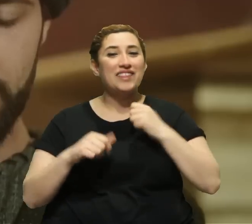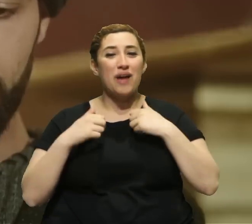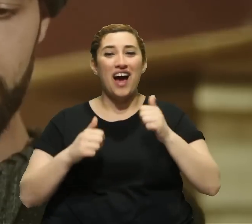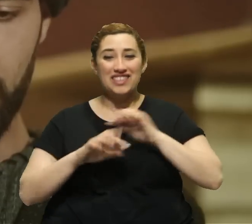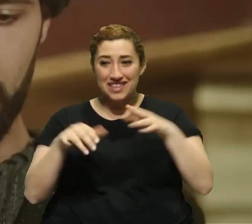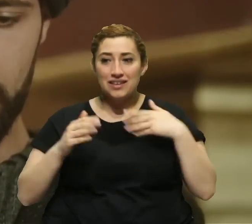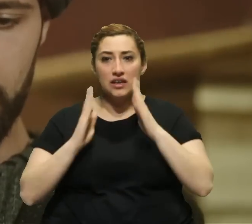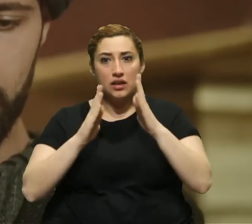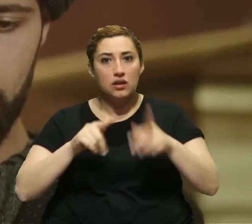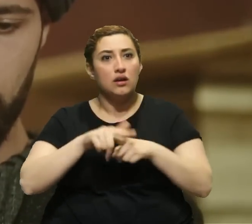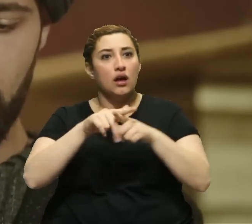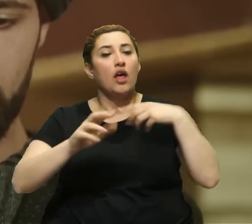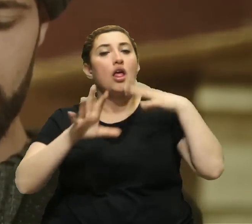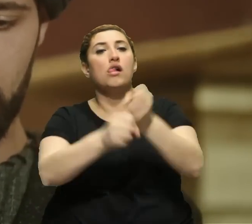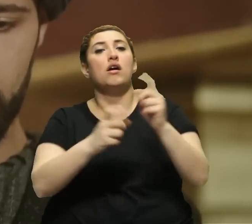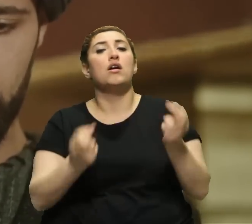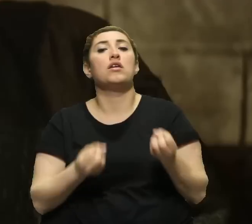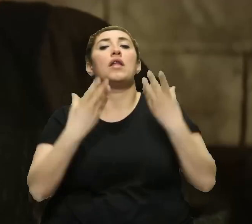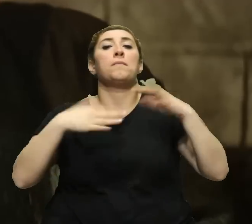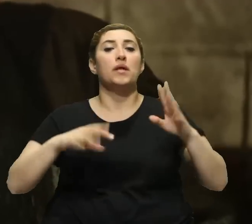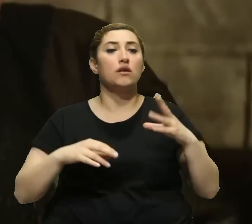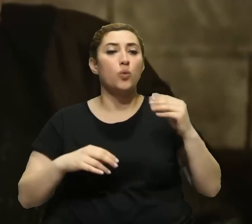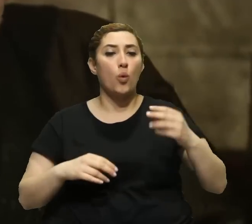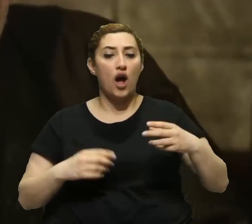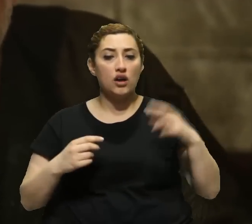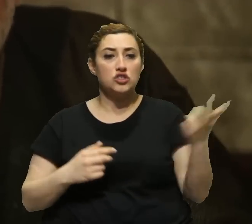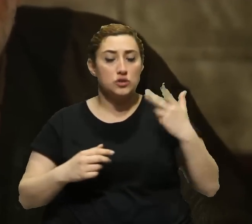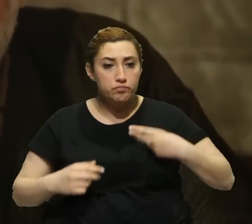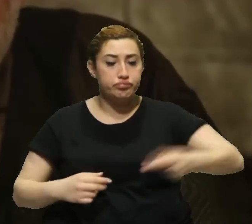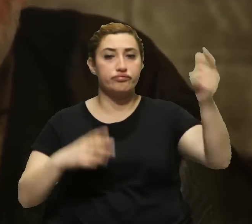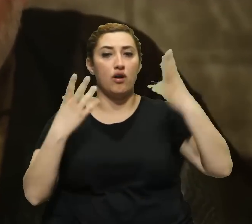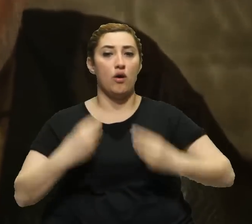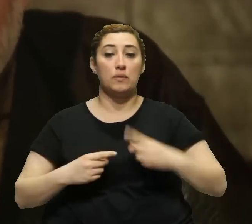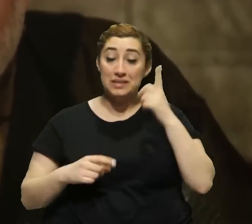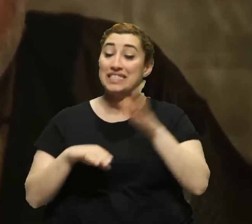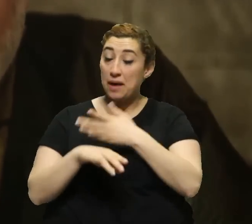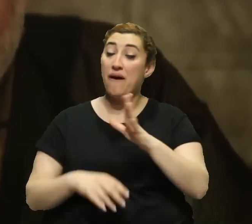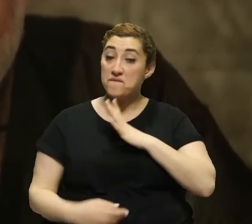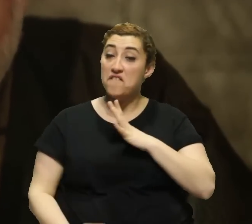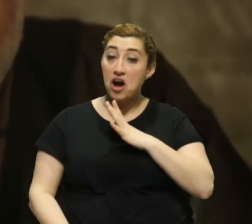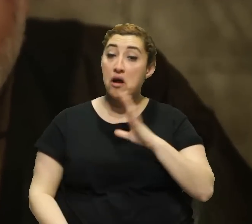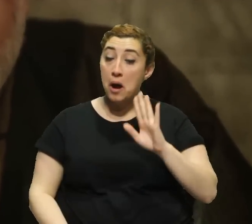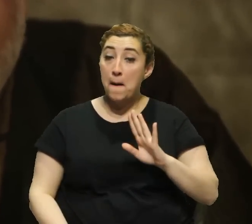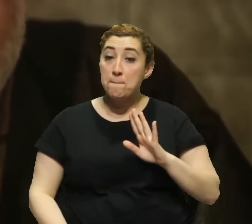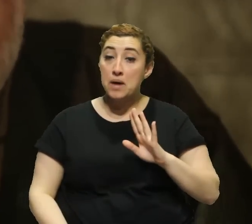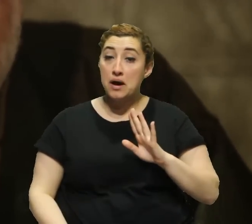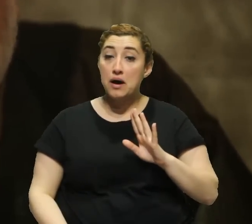Hiç sebepsiz şahlandı, boşandı kasırga gibi. Bir sebep vardır da...